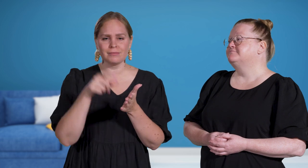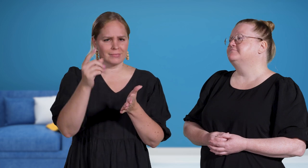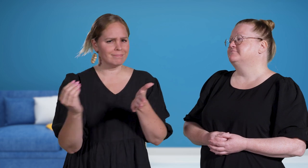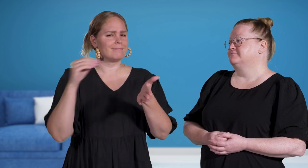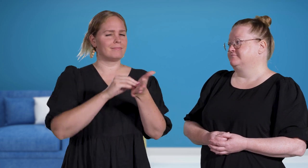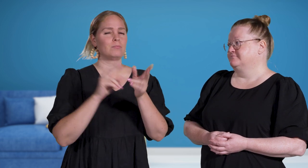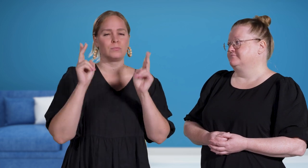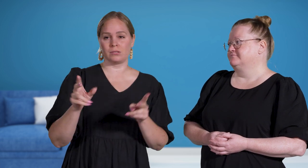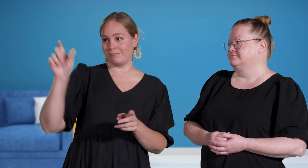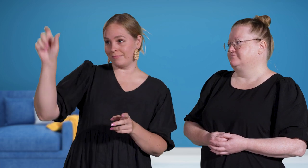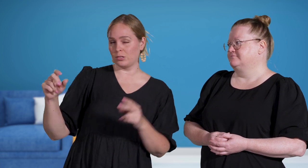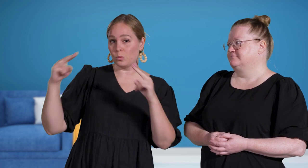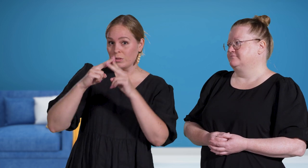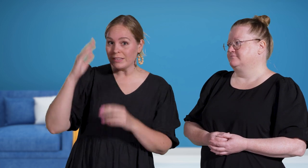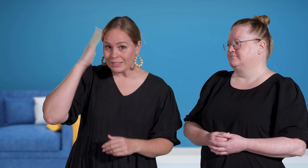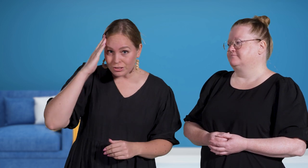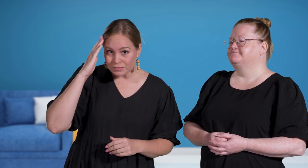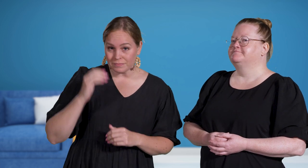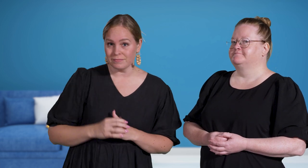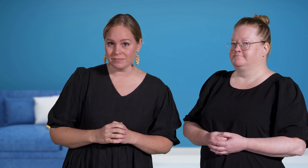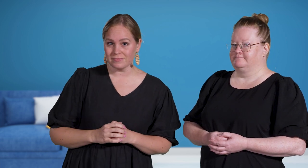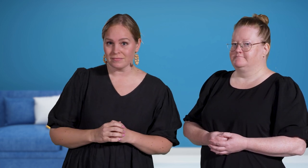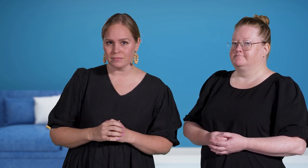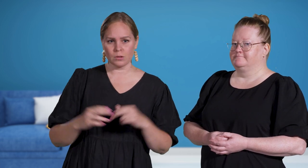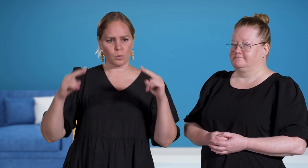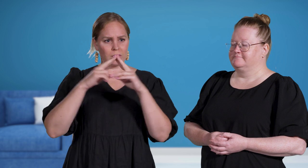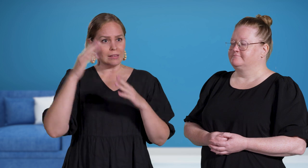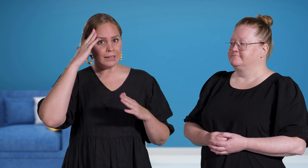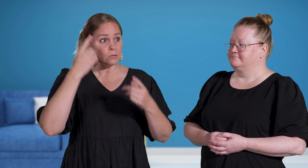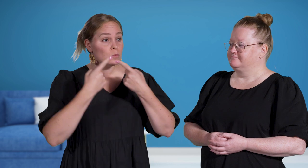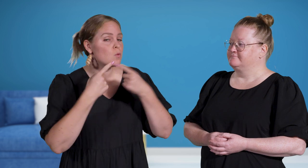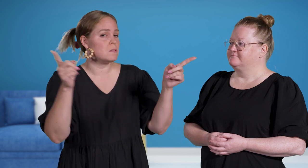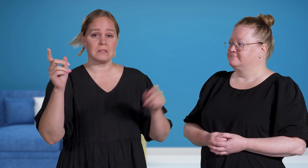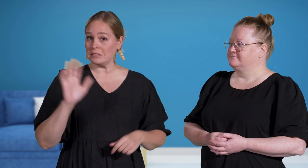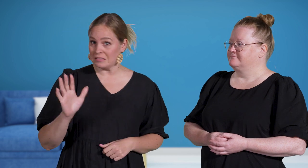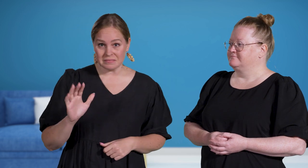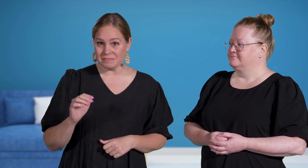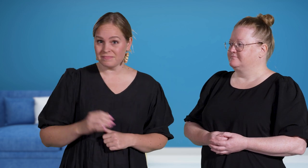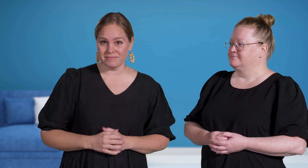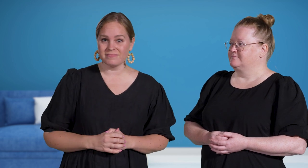Liitä ehdotuksen mukaan myös ehdokkaan yhteystiedot. Kenenkään yhteystietoja ei julkaista missään.